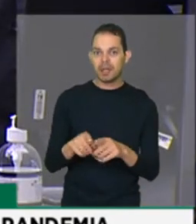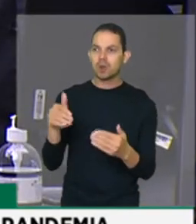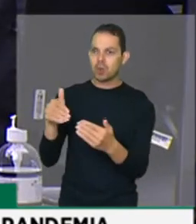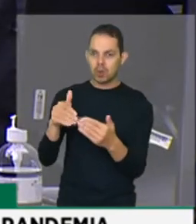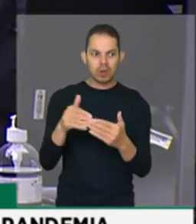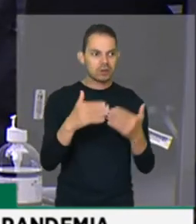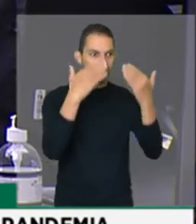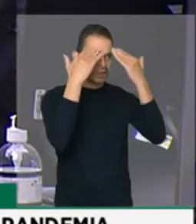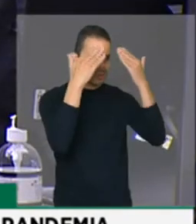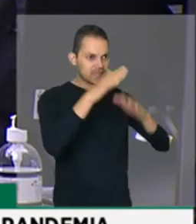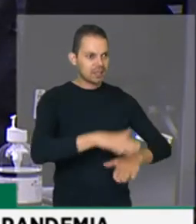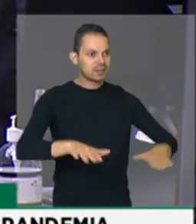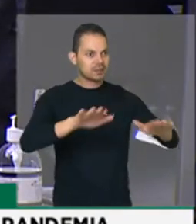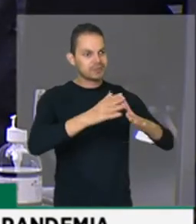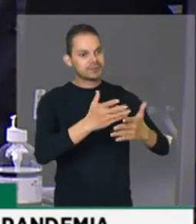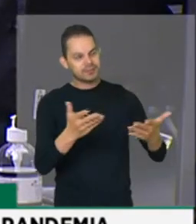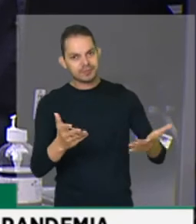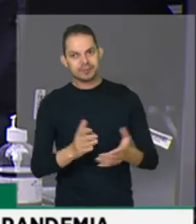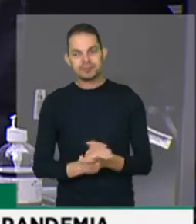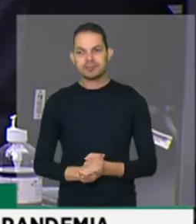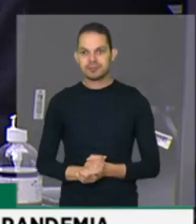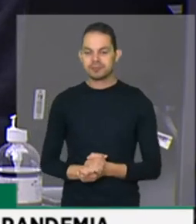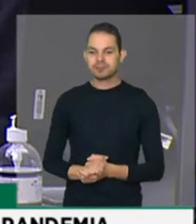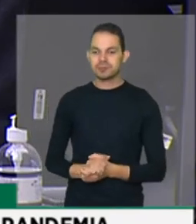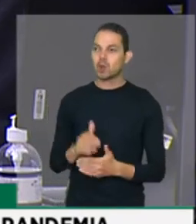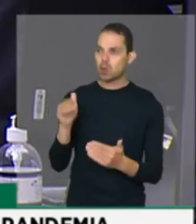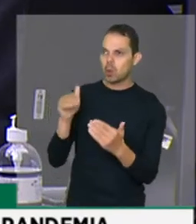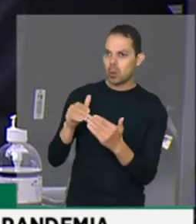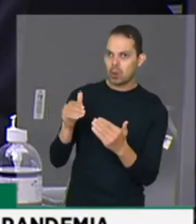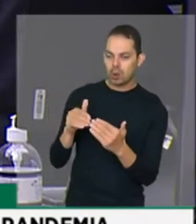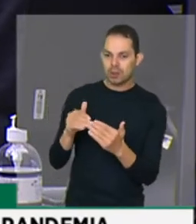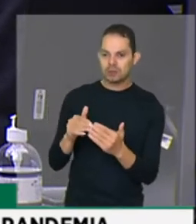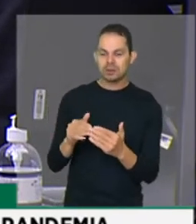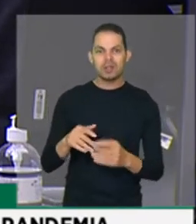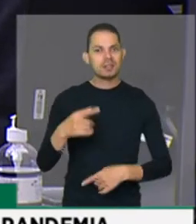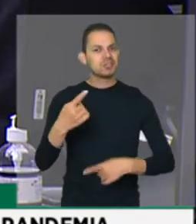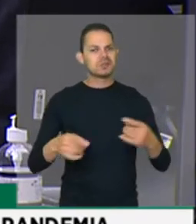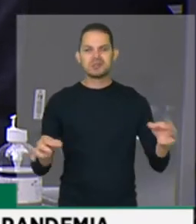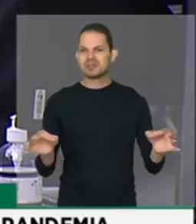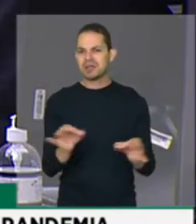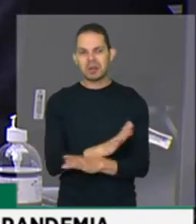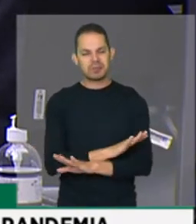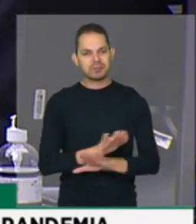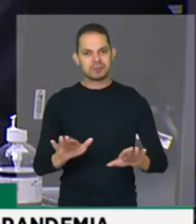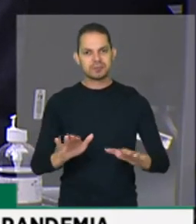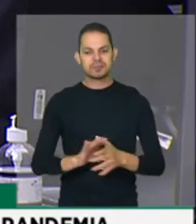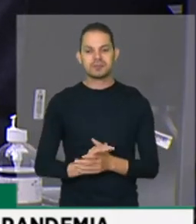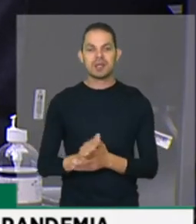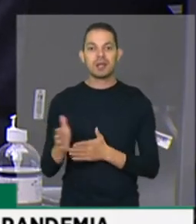[DEPUTADO]: ACORDO, SENHOR PRESIDENTE. [DEPUTADO]: PSB DE ACORDO. [PRESIDENTE]: MUITO OBRIGADO A TODOS, DECLARO ENCERRADA A DISCUSSÃO, PASSA-SE É VOTAÇÃO.